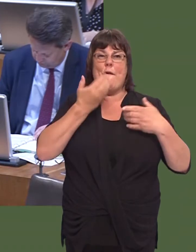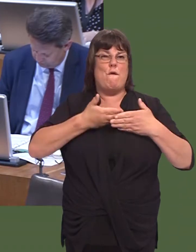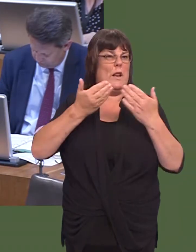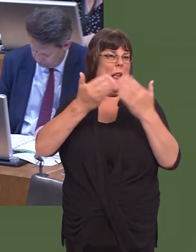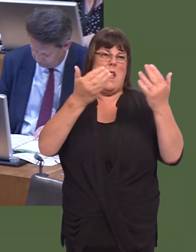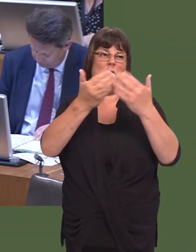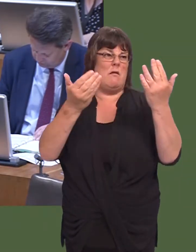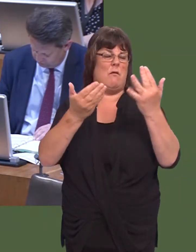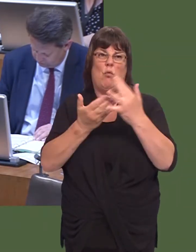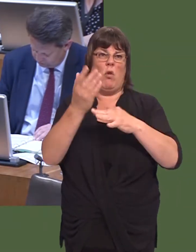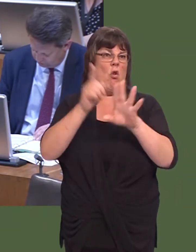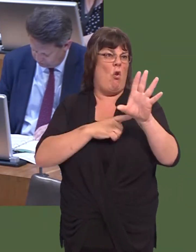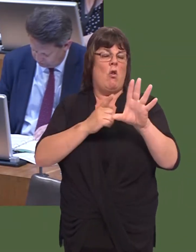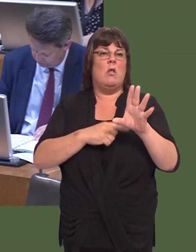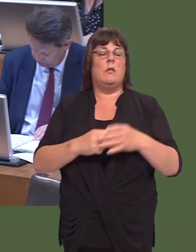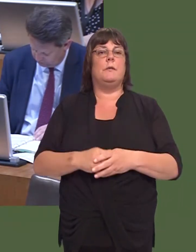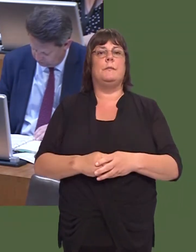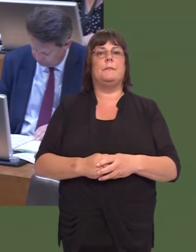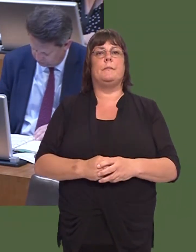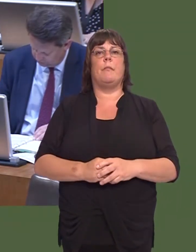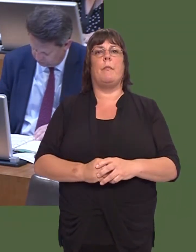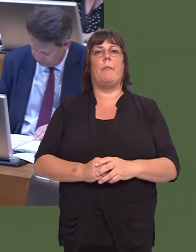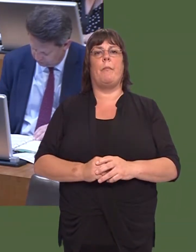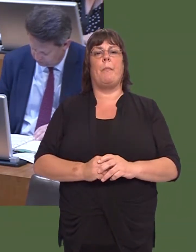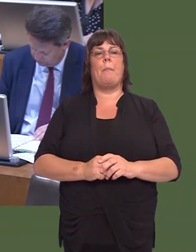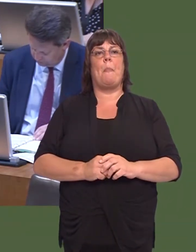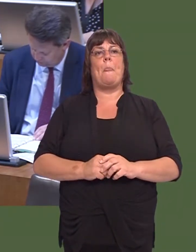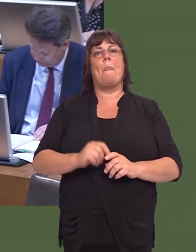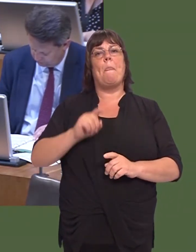Maeír rheini jest yn ddwy enghraifft oír ffyrdd rydym ni wedi sicrhau bod yna fwy o